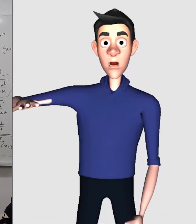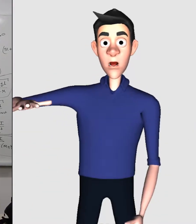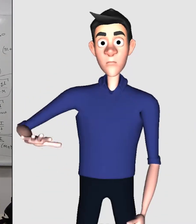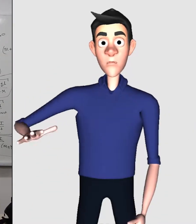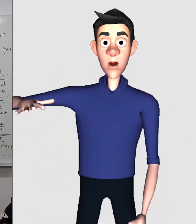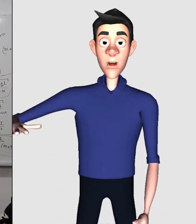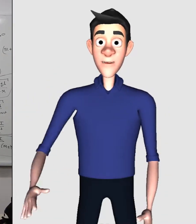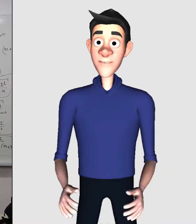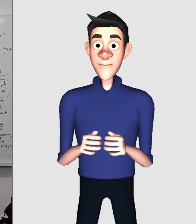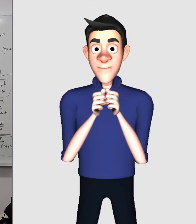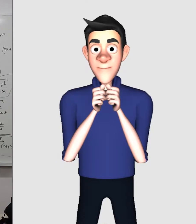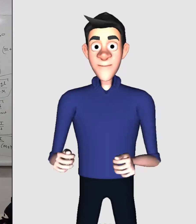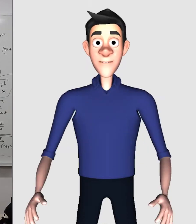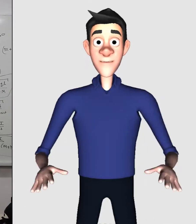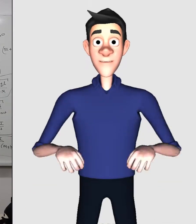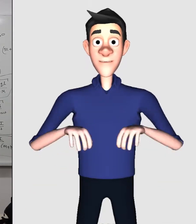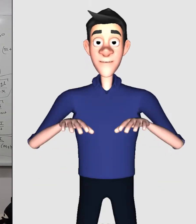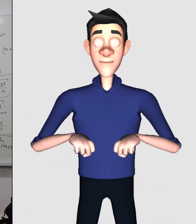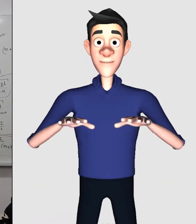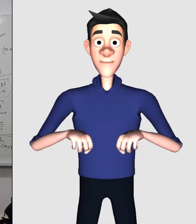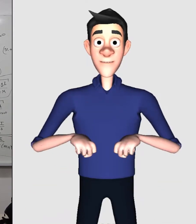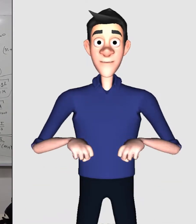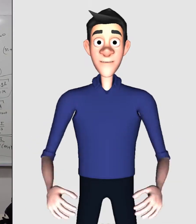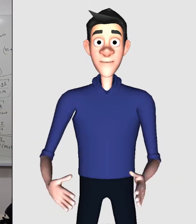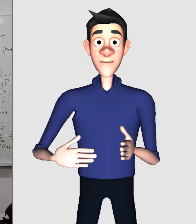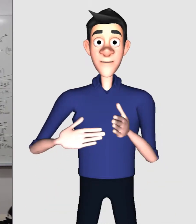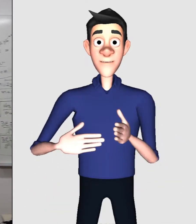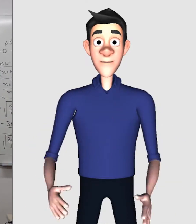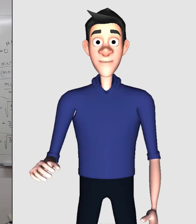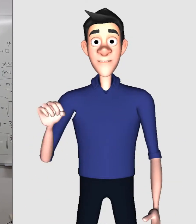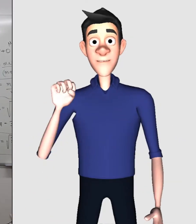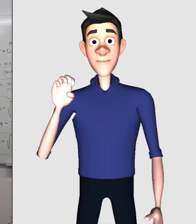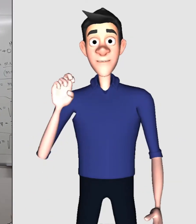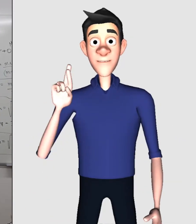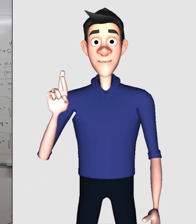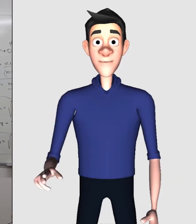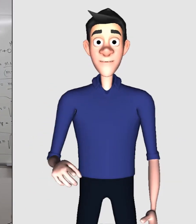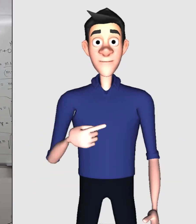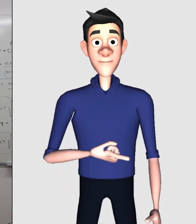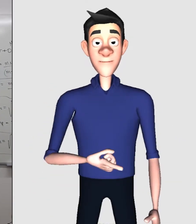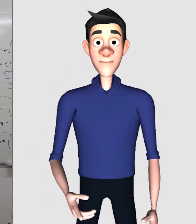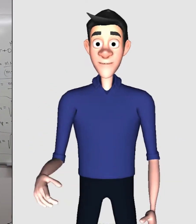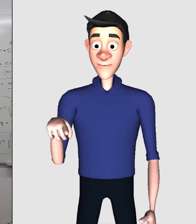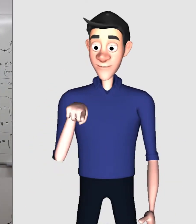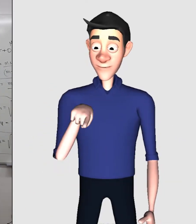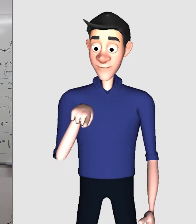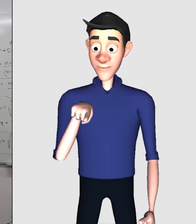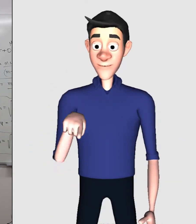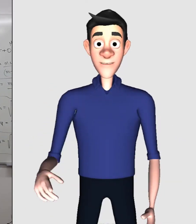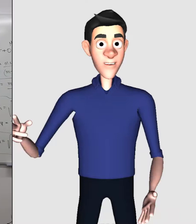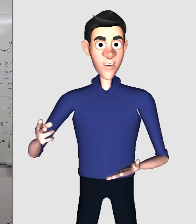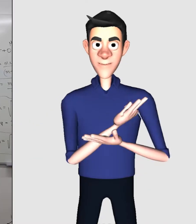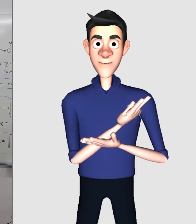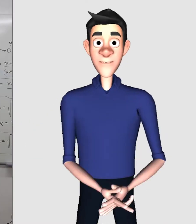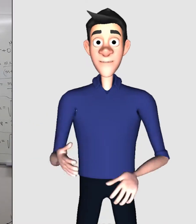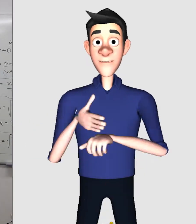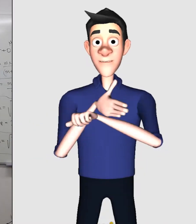Mas nós vamos calcular uma expressão completa para a oscilação desse sistema, escrever a equação dinâmica